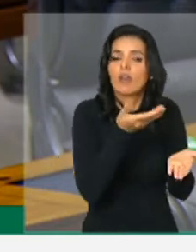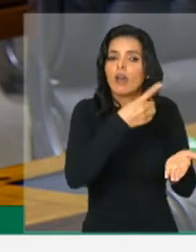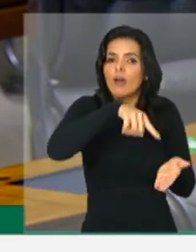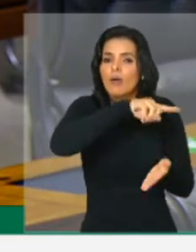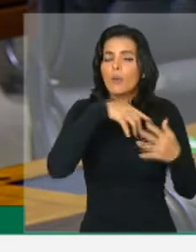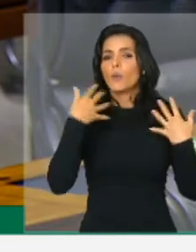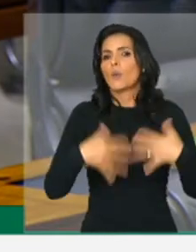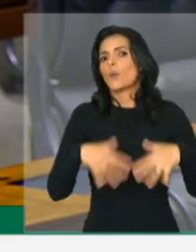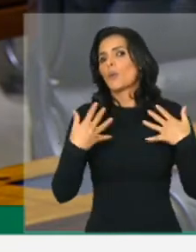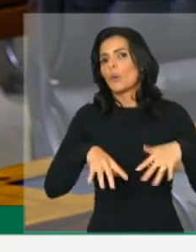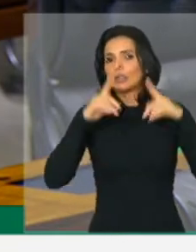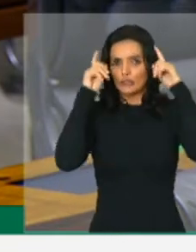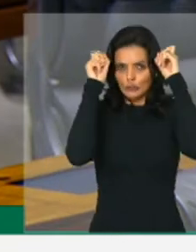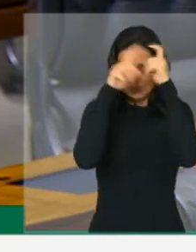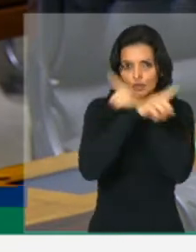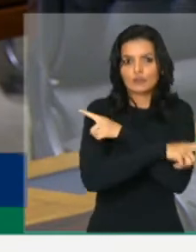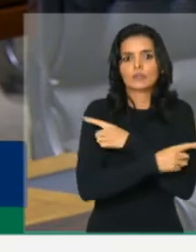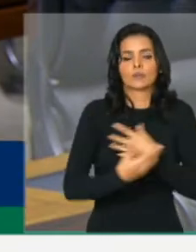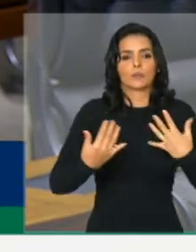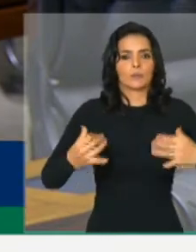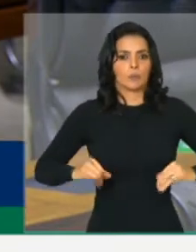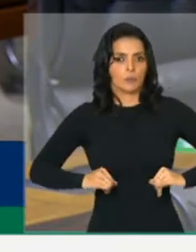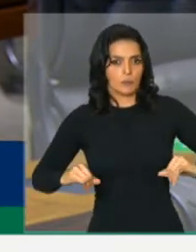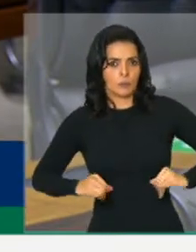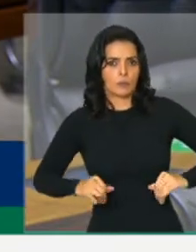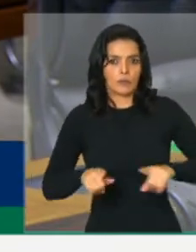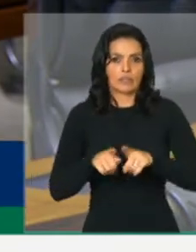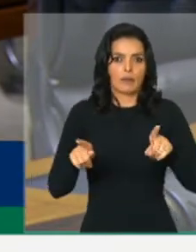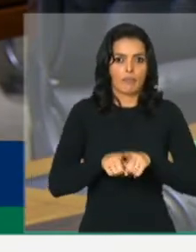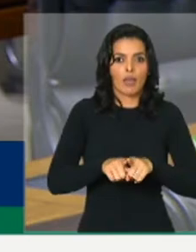CONSUMIDOR. ENTÃO A GENTE TÁ SOLICITANDO, PUDÀSSEMOS TER A GARANTIA JÁ QUE ESSE PROJETO ESTAVA VÁRIOS DIAS NA PAUTA